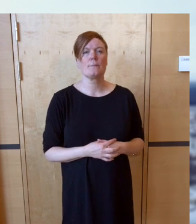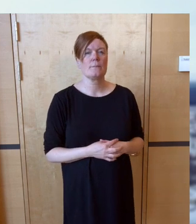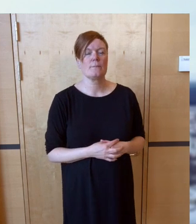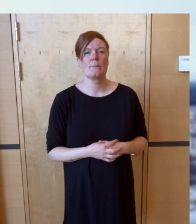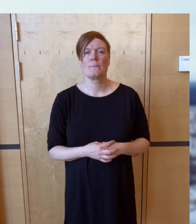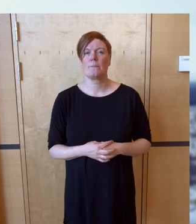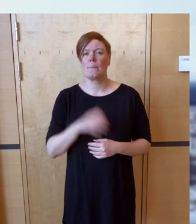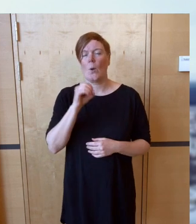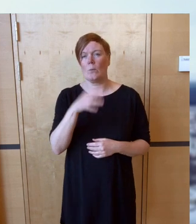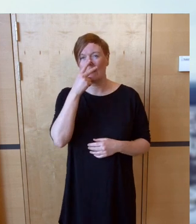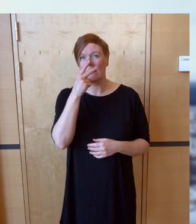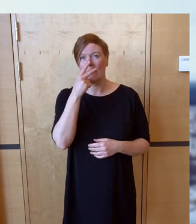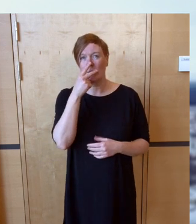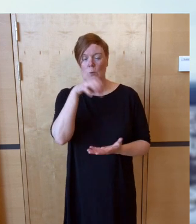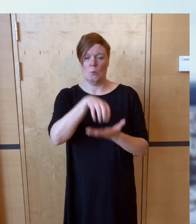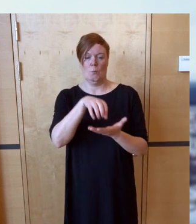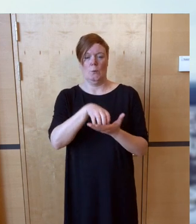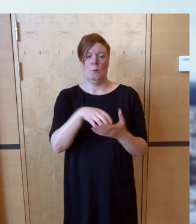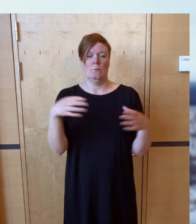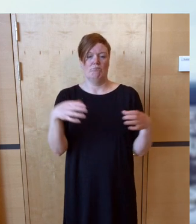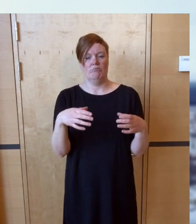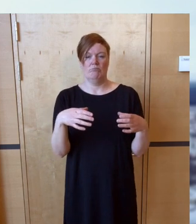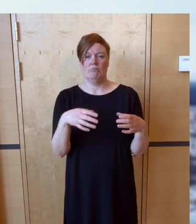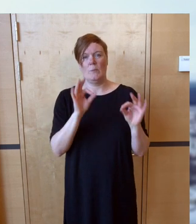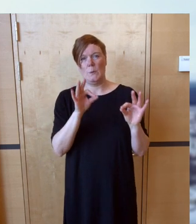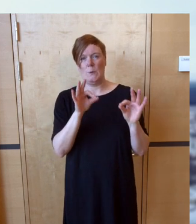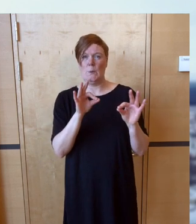Till det som regleras i kommunallagen Vad gäller god ekonomisk hushållning